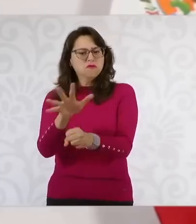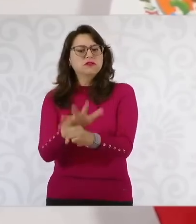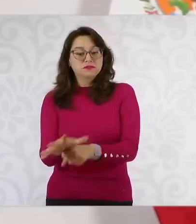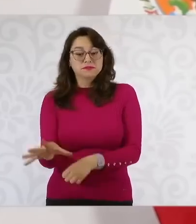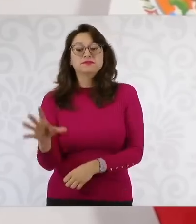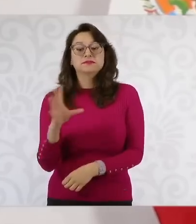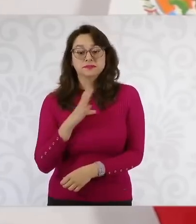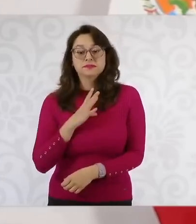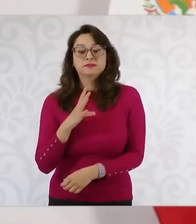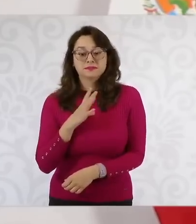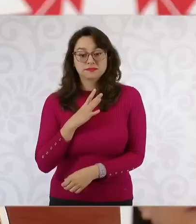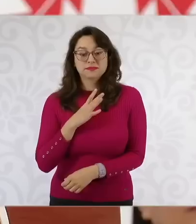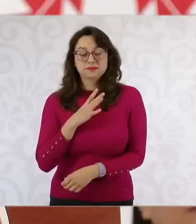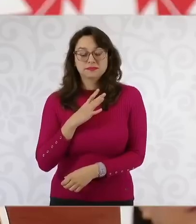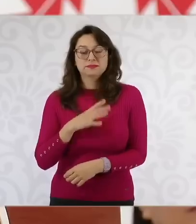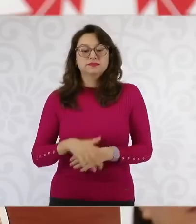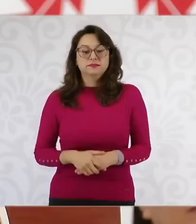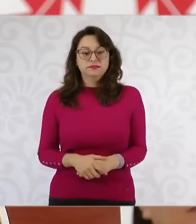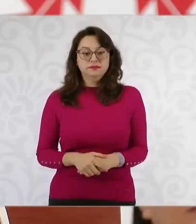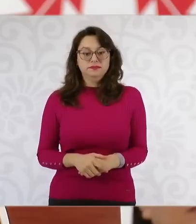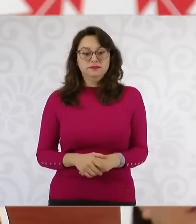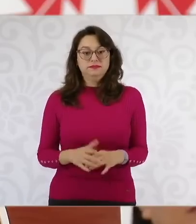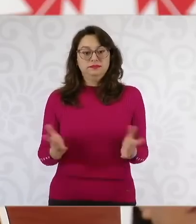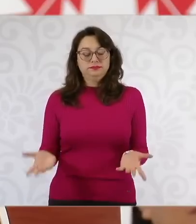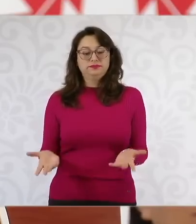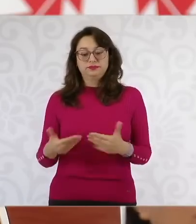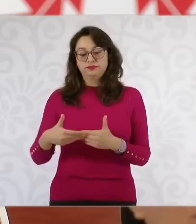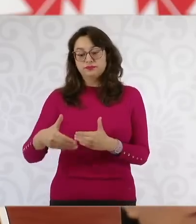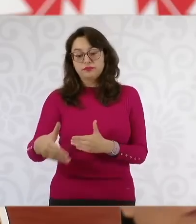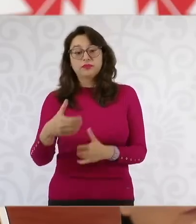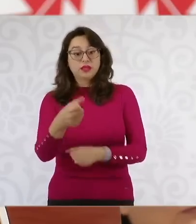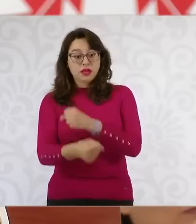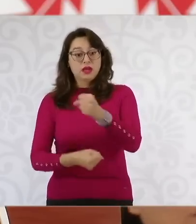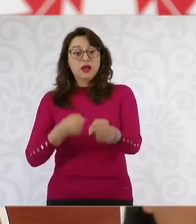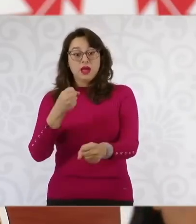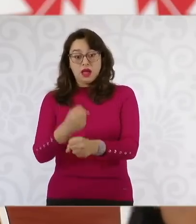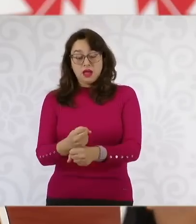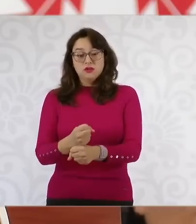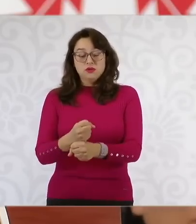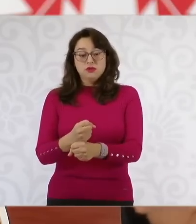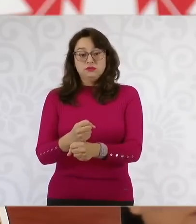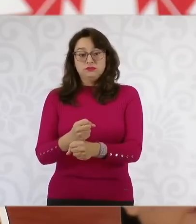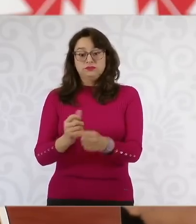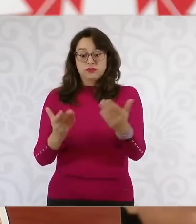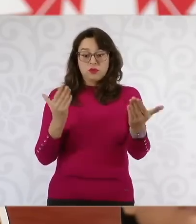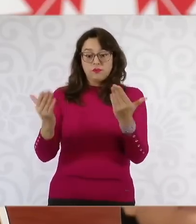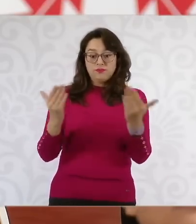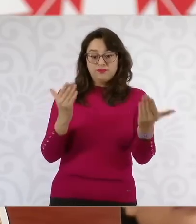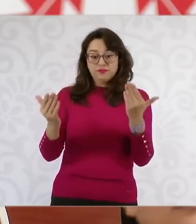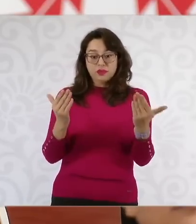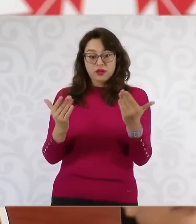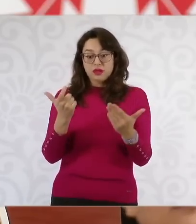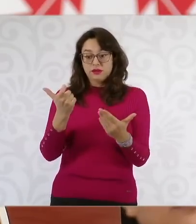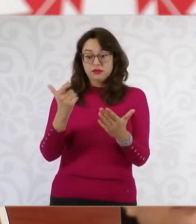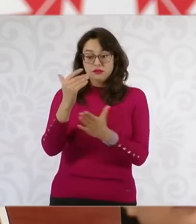Además este año disminuimos el déficit respecto al año anterior y va a haber recursos para los